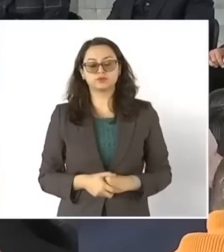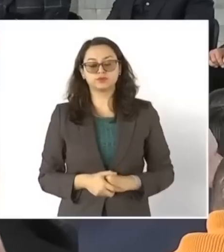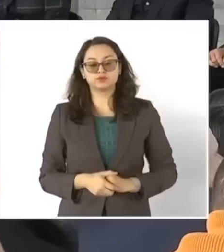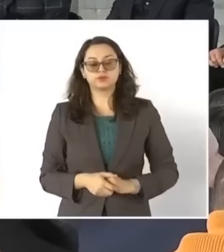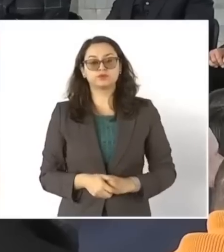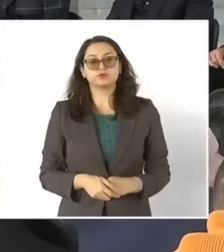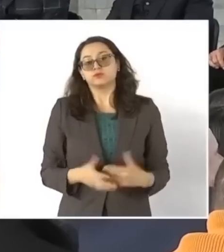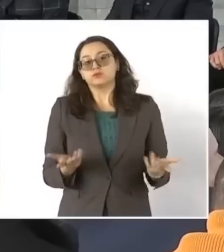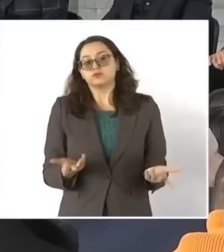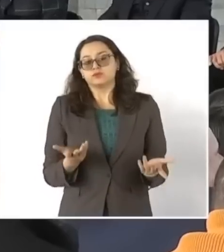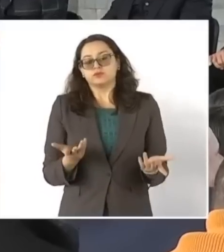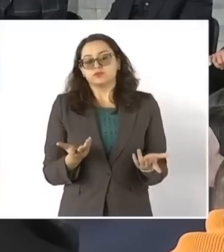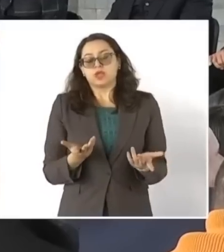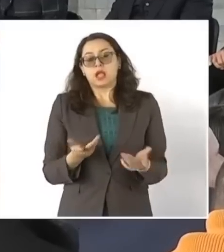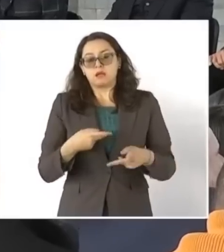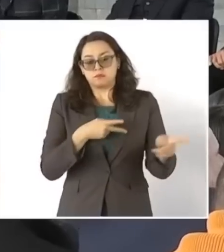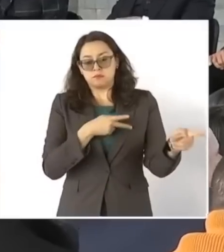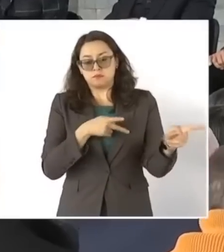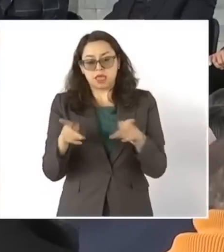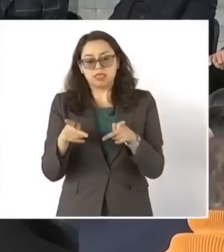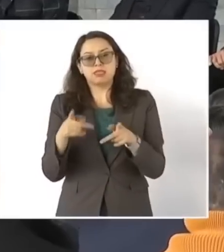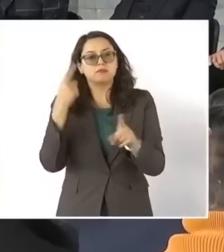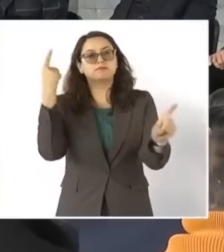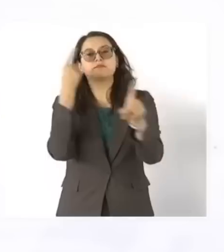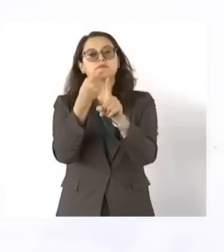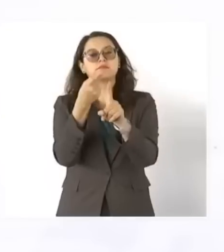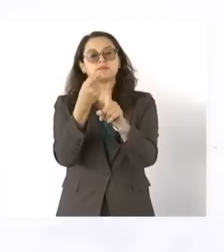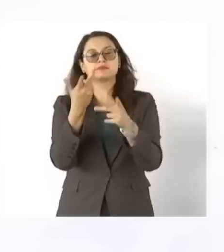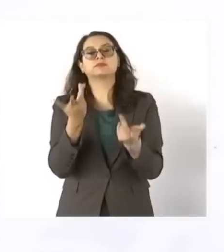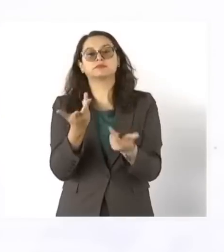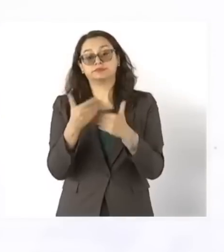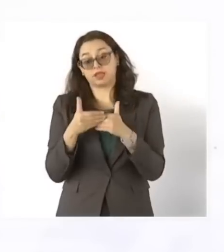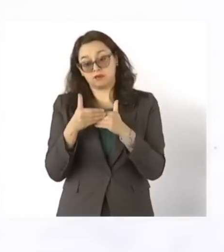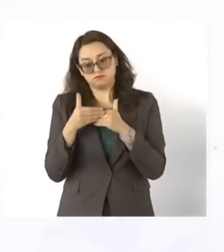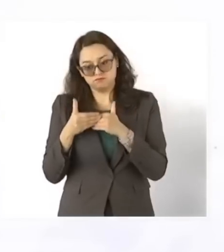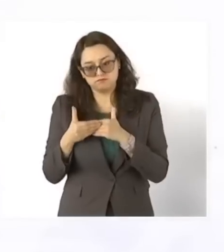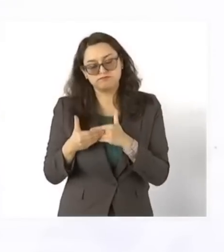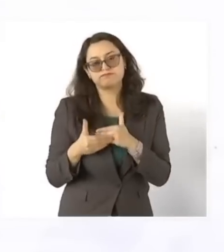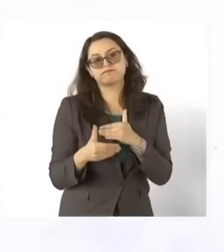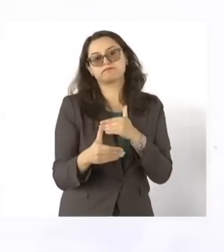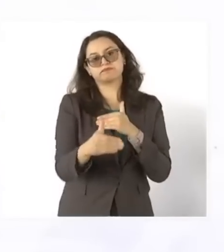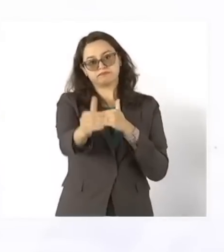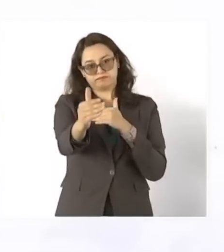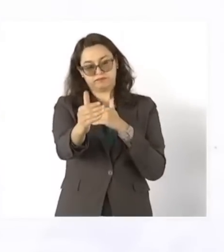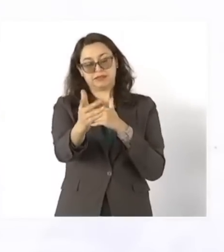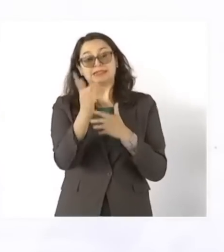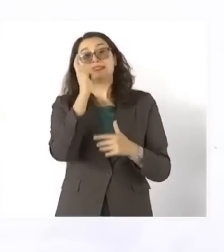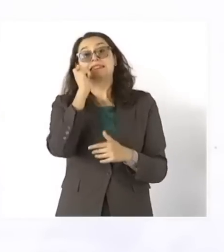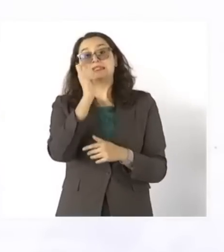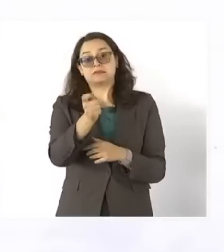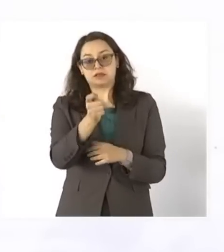Cuál es la misión del plan plan de largo plazo es decir estamos desarrollando el plan Nacional